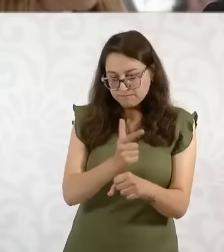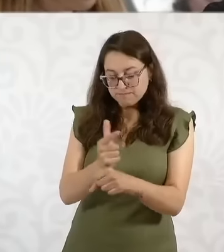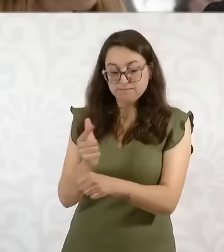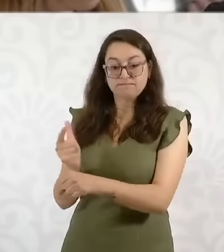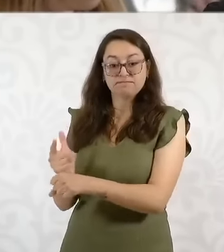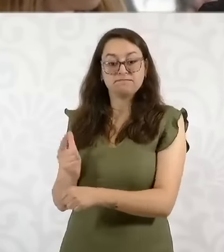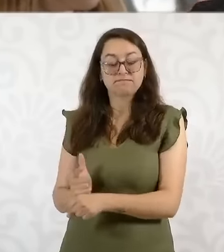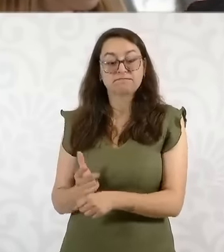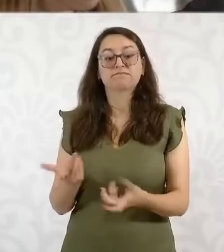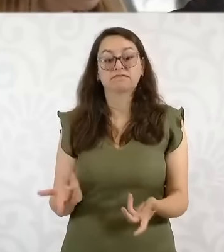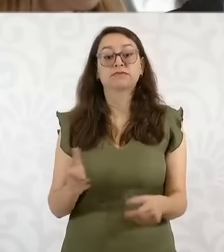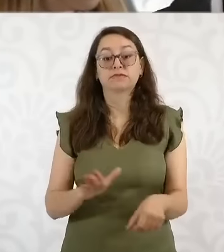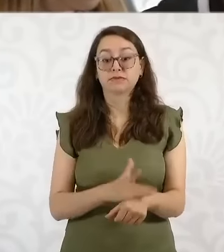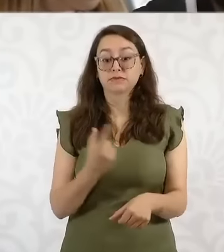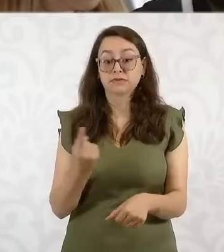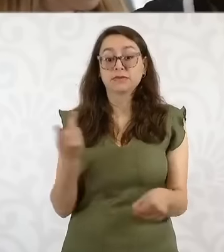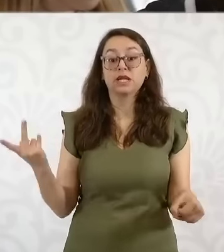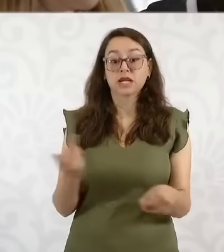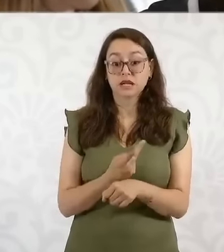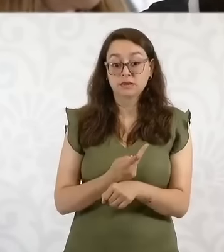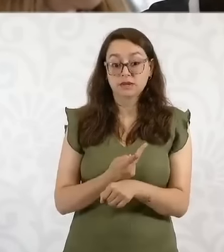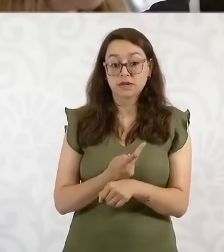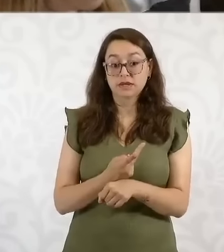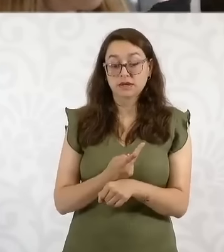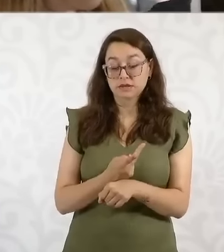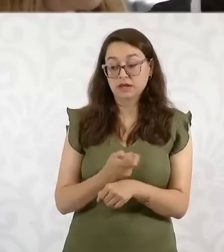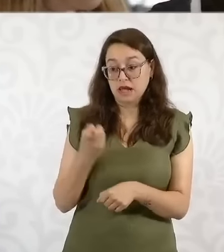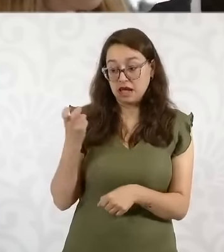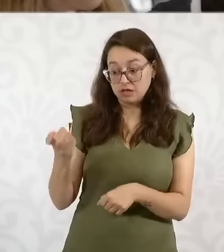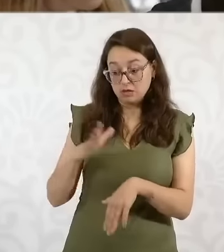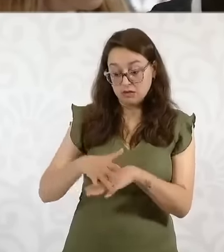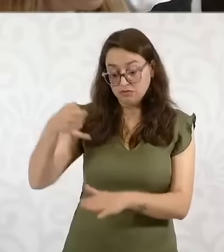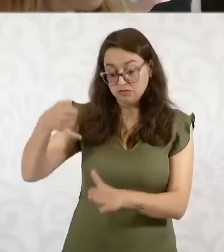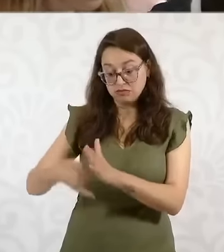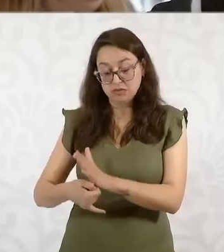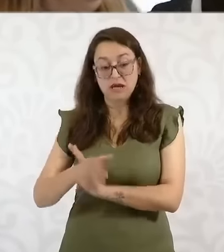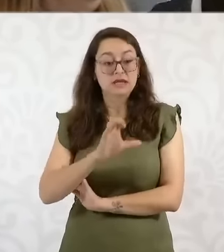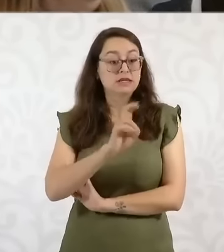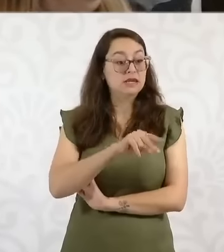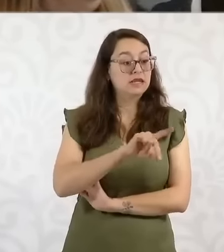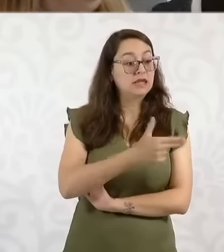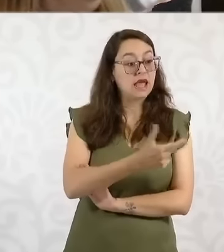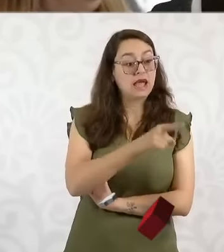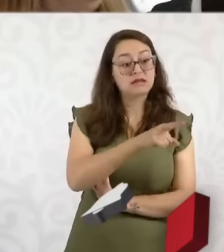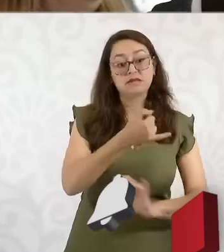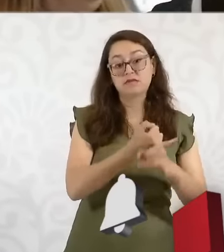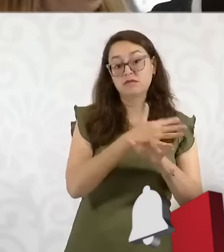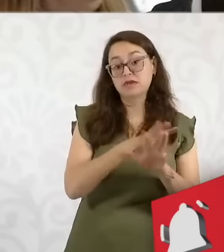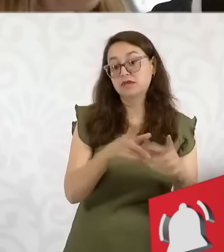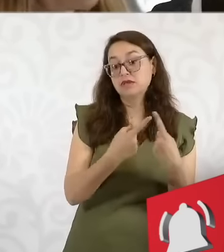porque tenían esa particularidad. No como en el caso de la CNDH, se presenta un informe, se da